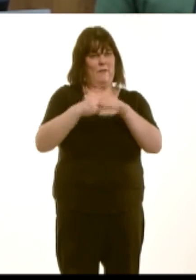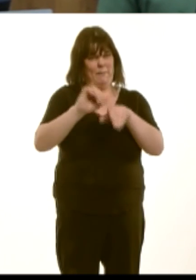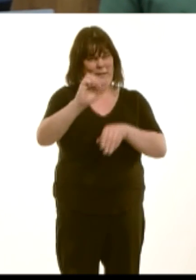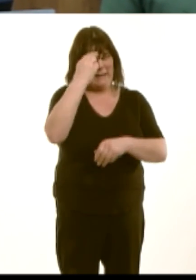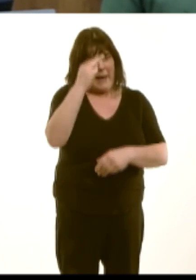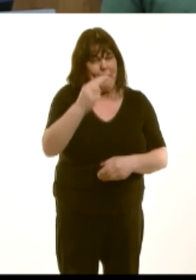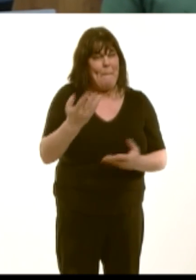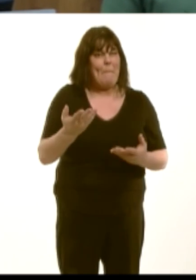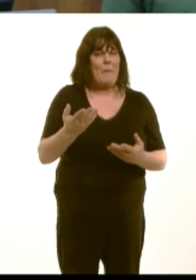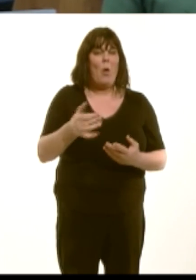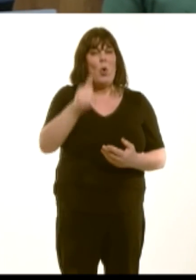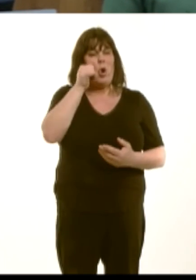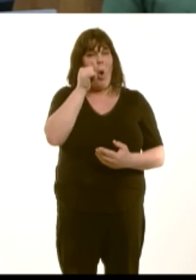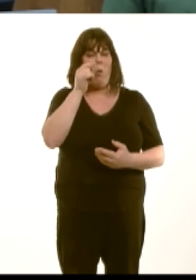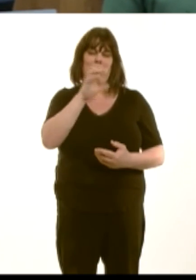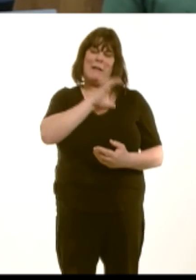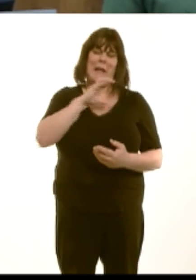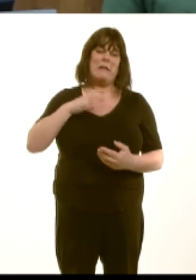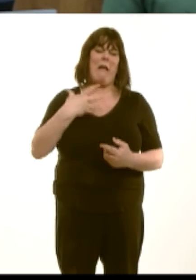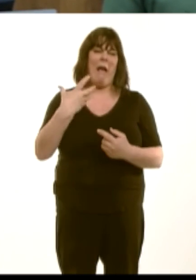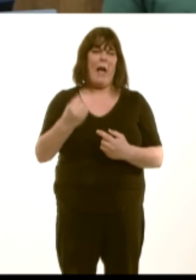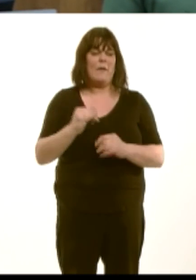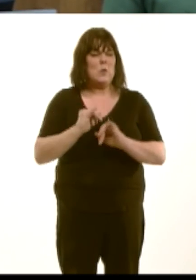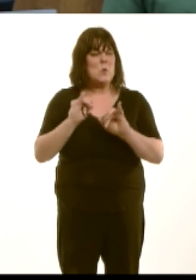Nid yw hynnyín ei helpu ef o gwbl; rwyín derbyn hynny.